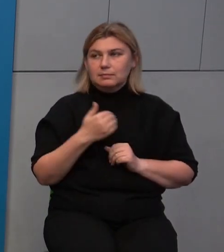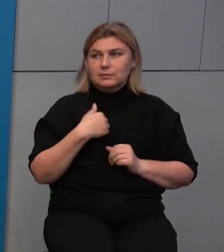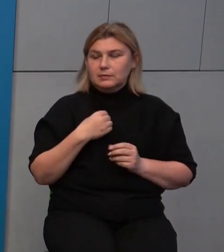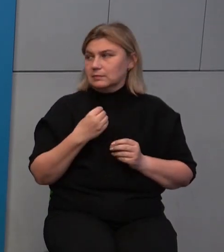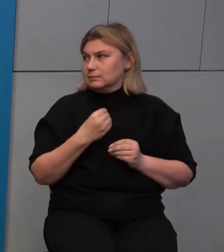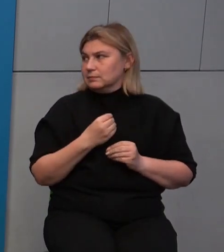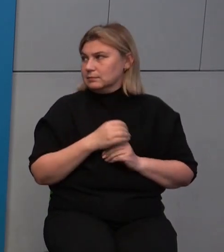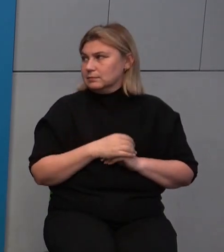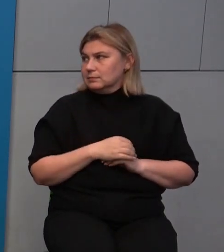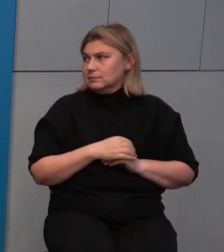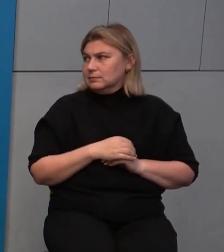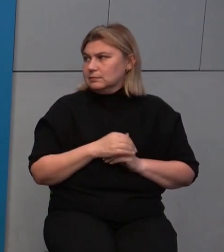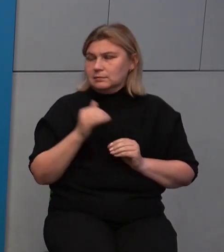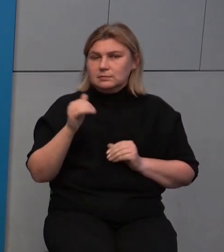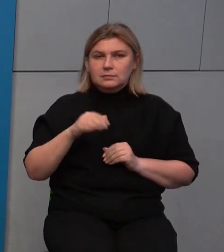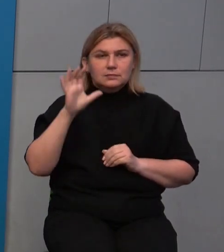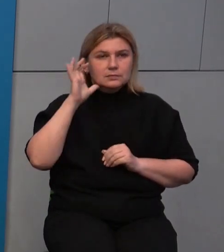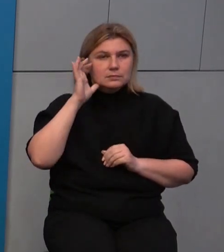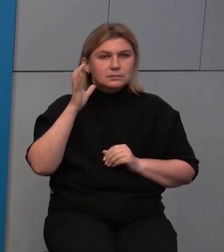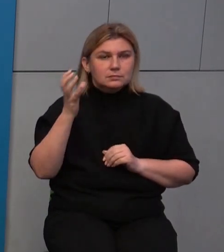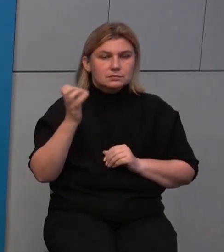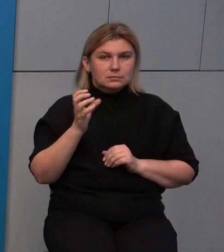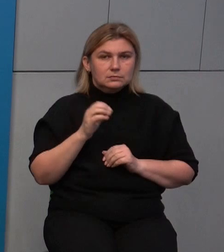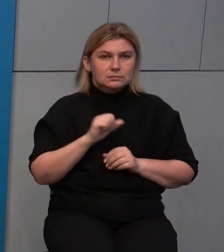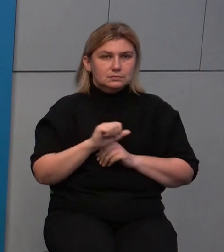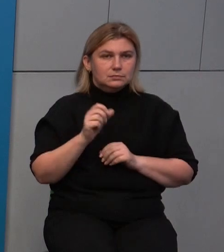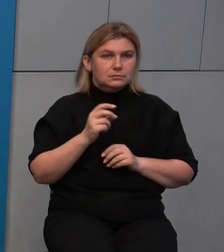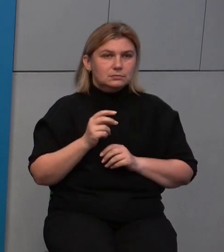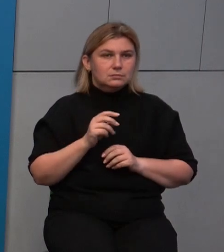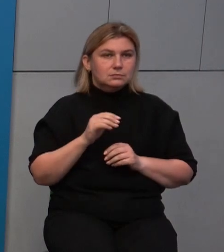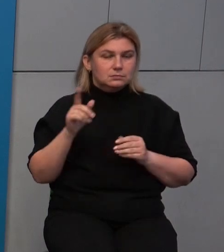To w ogóle można odsłuchać, jest teraz chyba już dostępne, ponieważ też były,